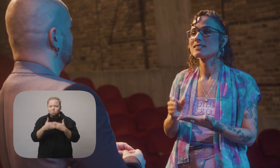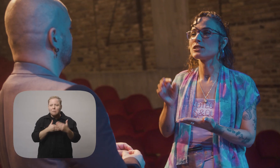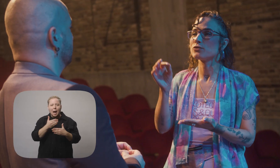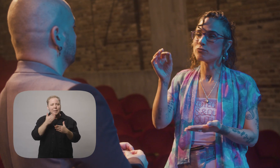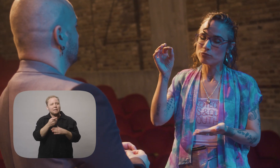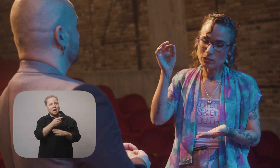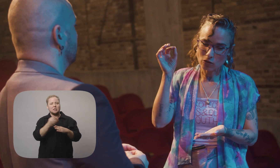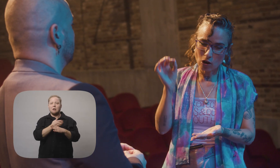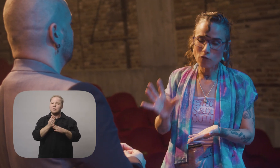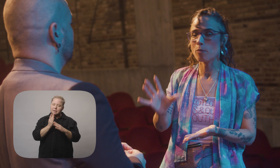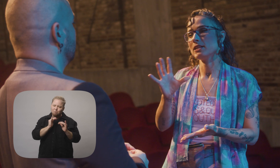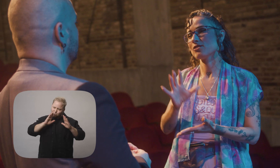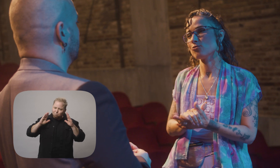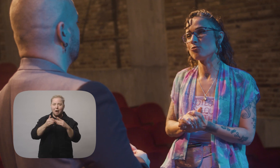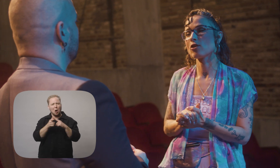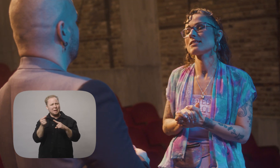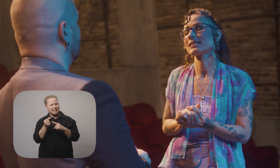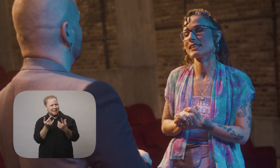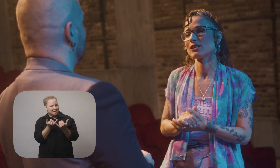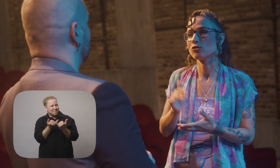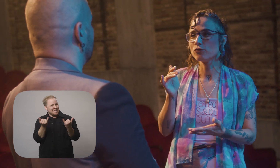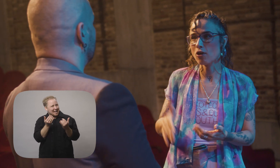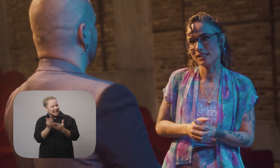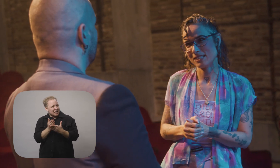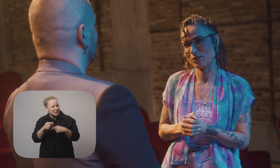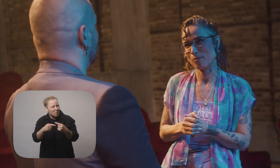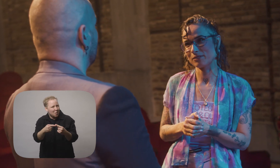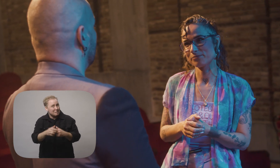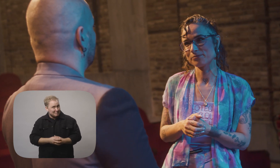dich auf Comedy zu konzentrieren und vorrangig das zu machen?